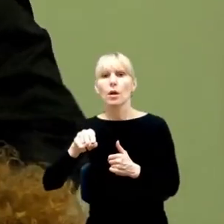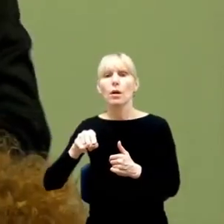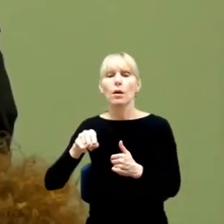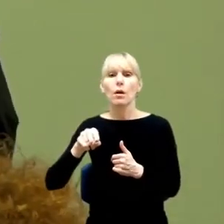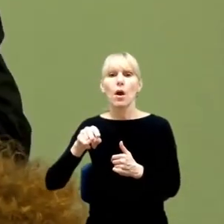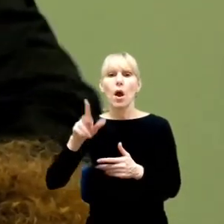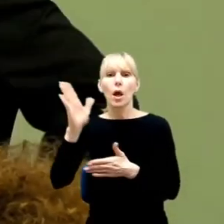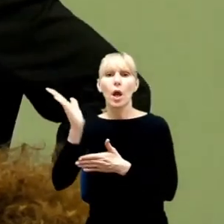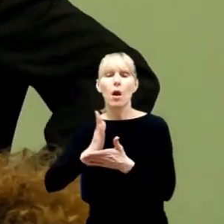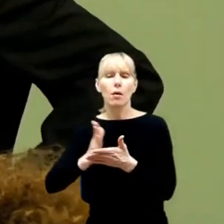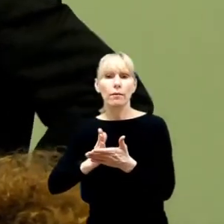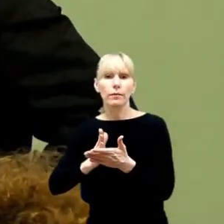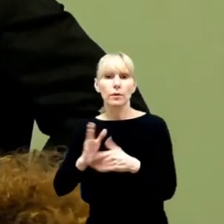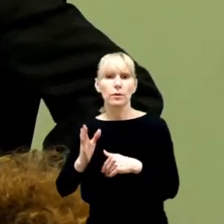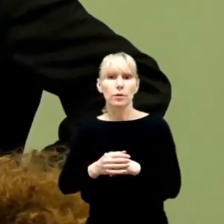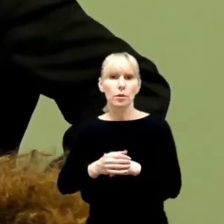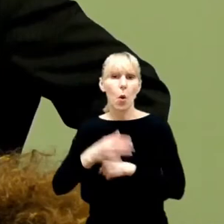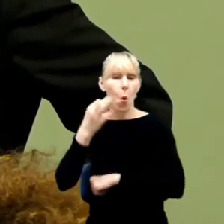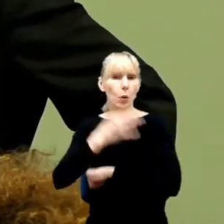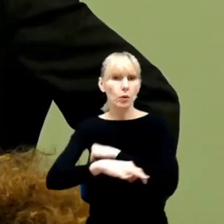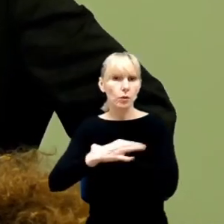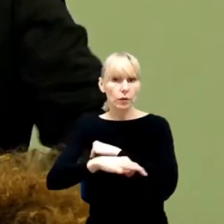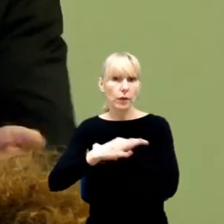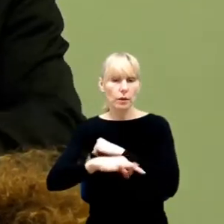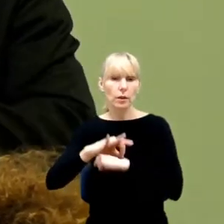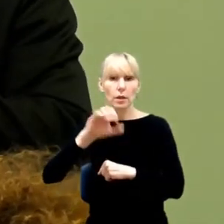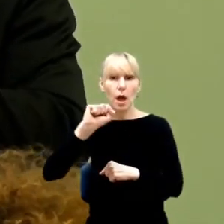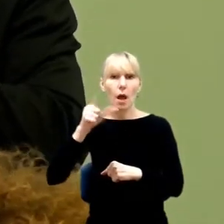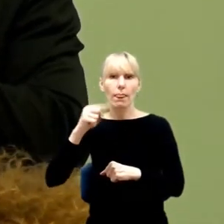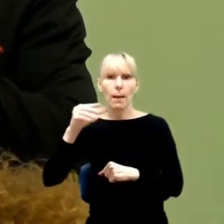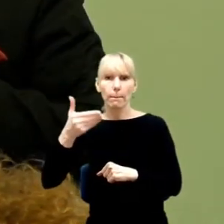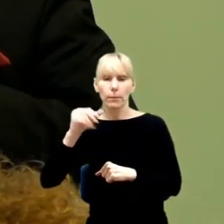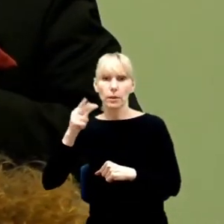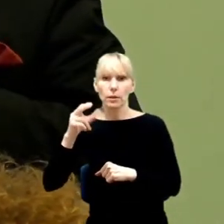Ja chciałbym przede wszystkim podziękować za bardzo ciekawą dyskusję